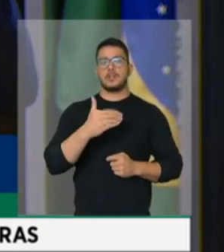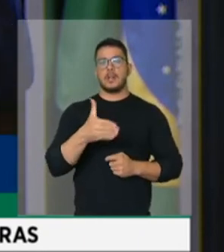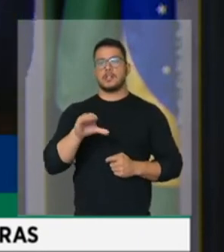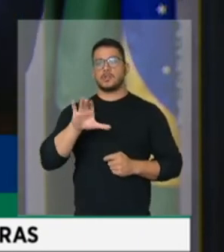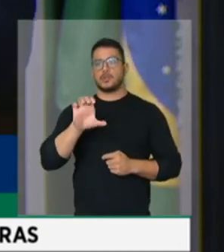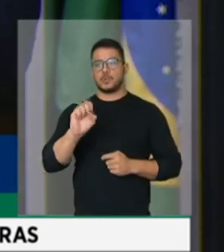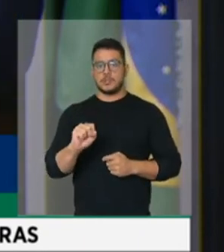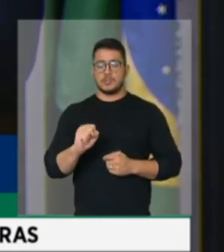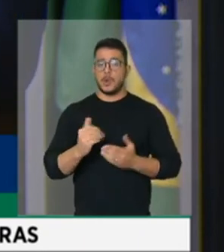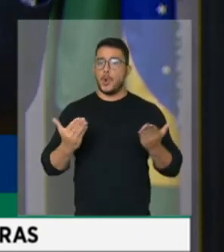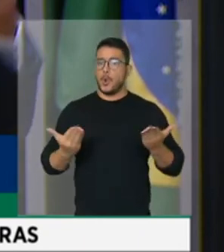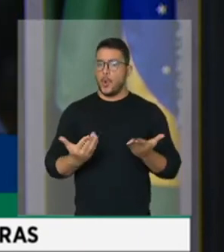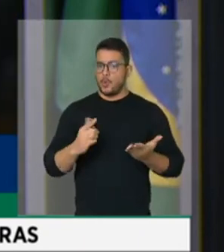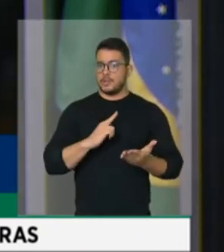NO MERCADO, COM VEDAÇÃO DE QUE A UNIÃO POSSA COMPRAR